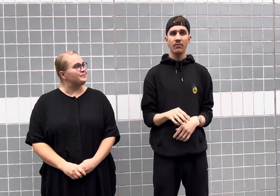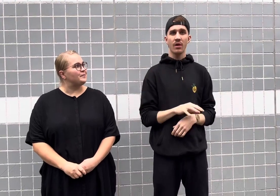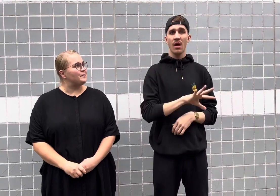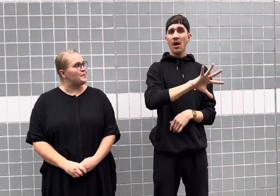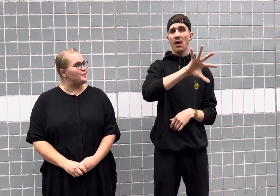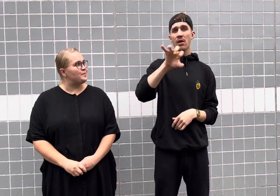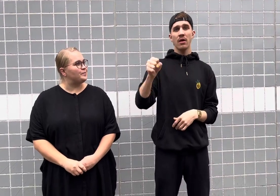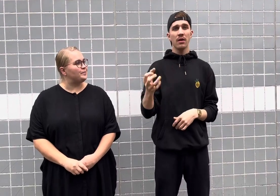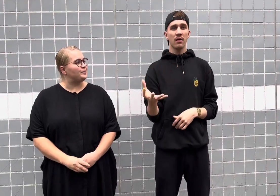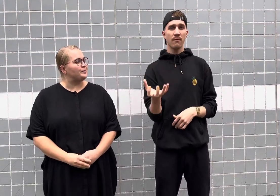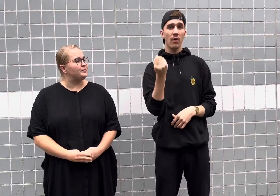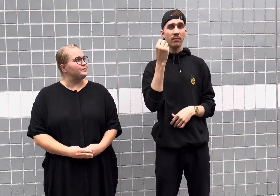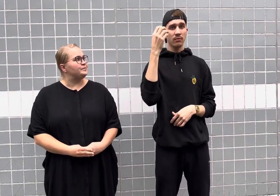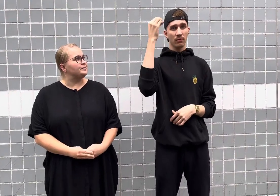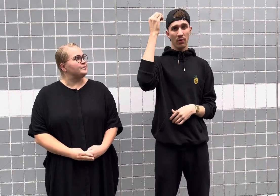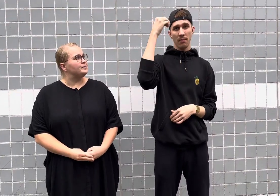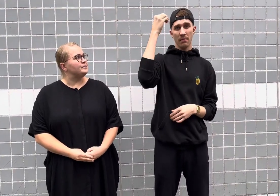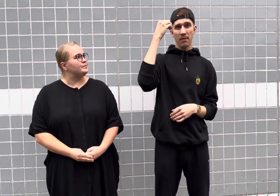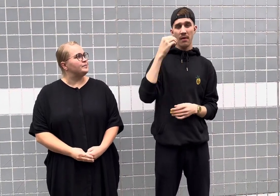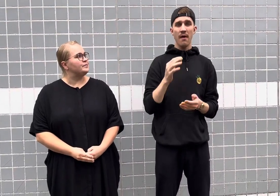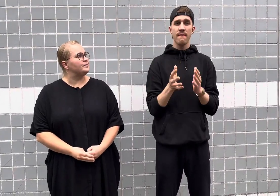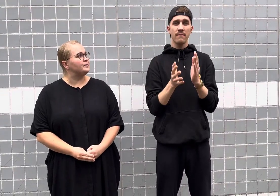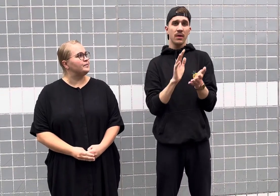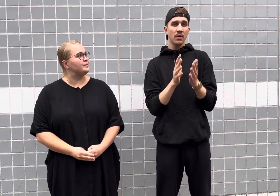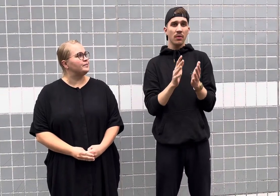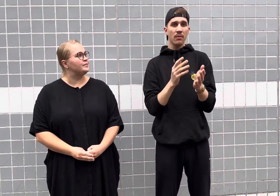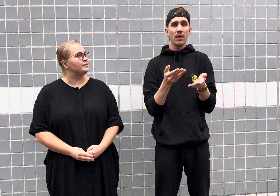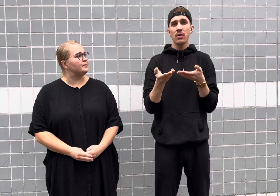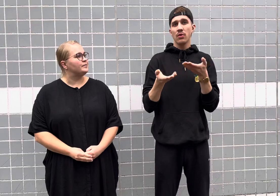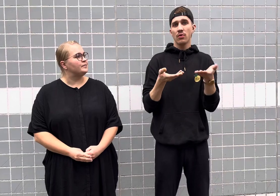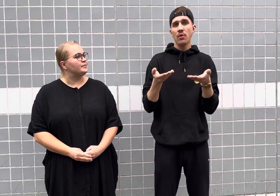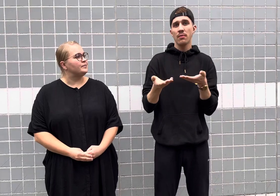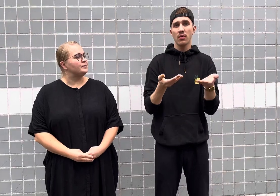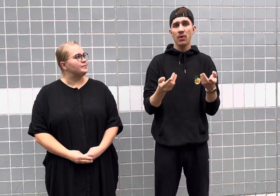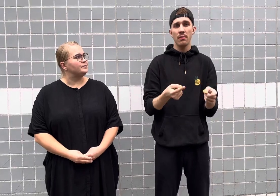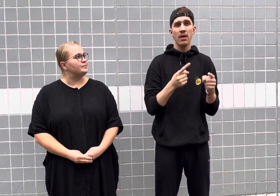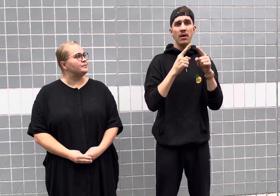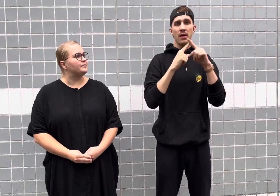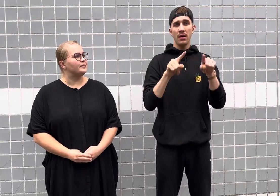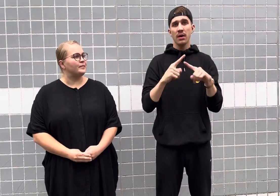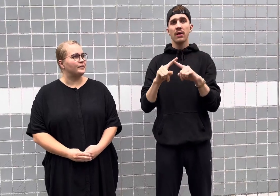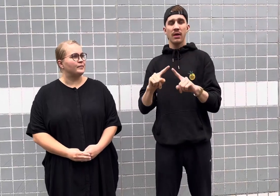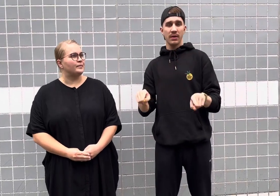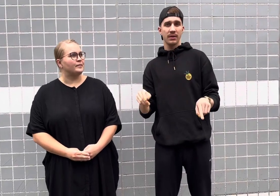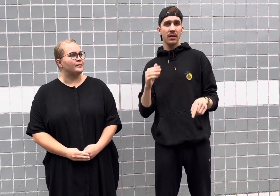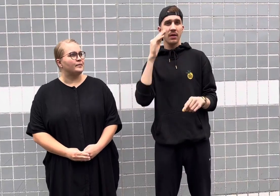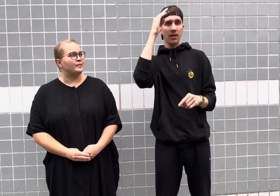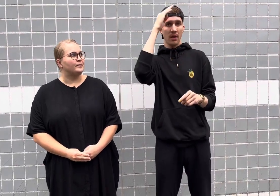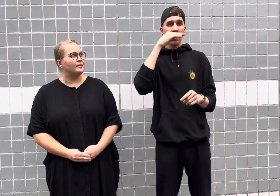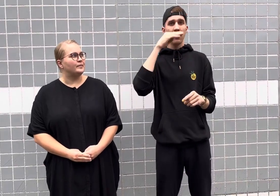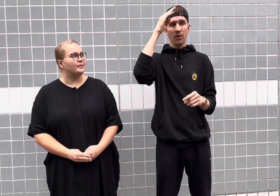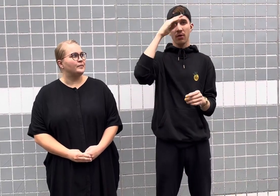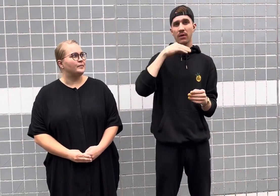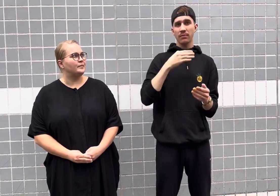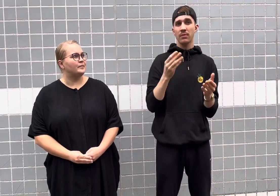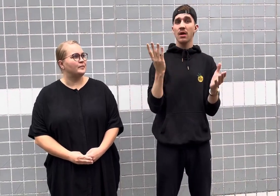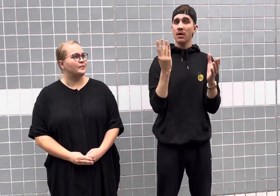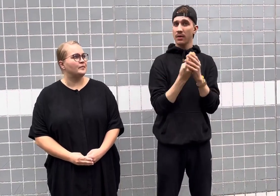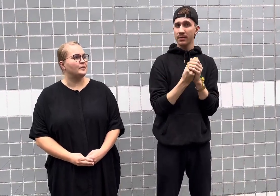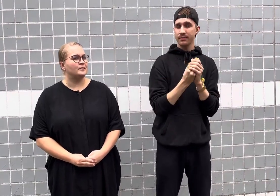Kaikki voivat oppia viittomaan ja kommunikoimaan erilaisten ihmisten kanssa.